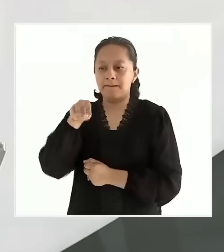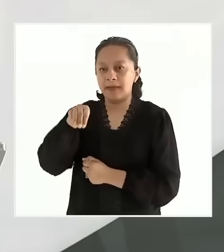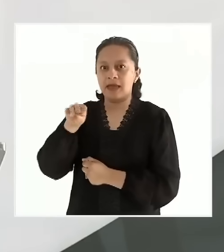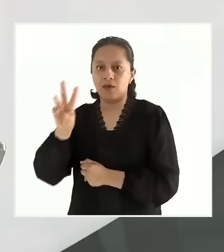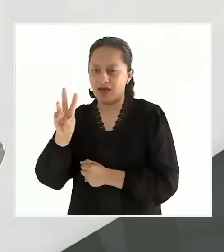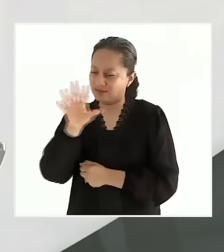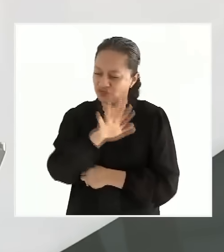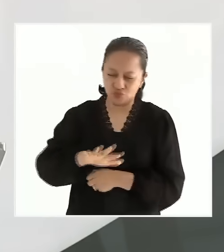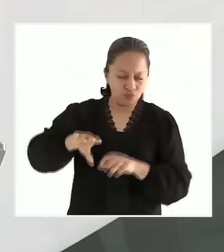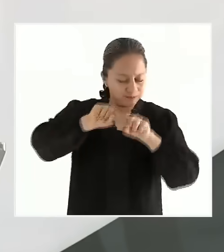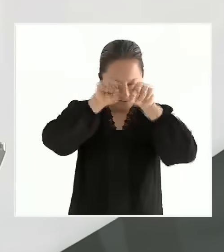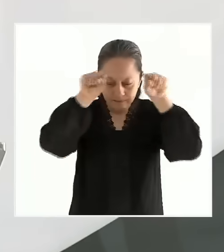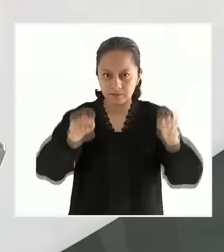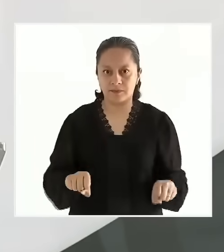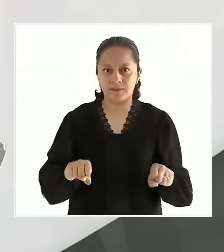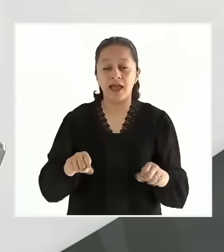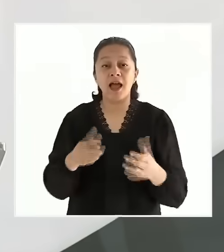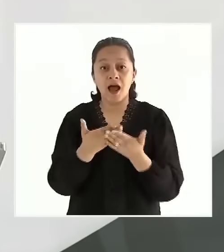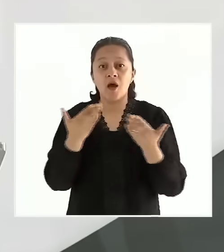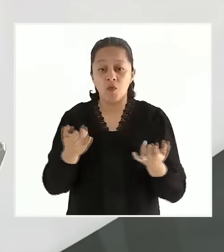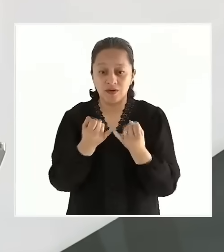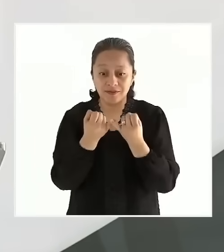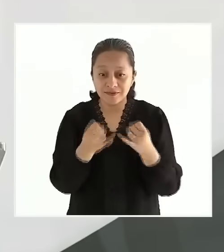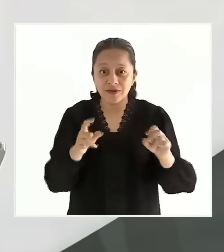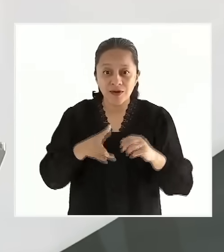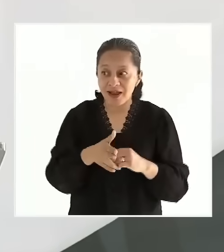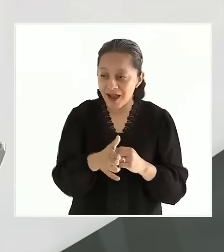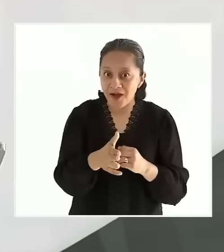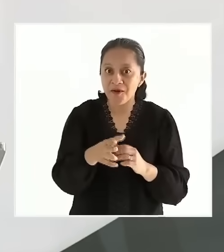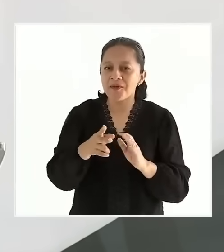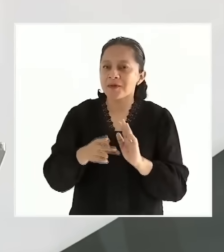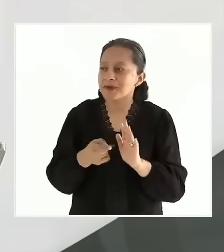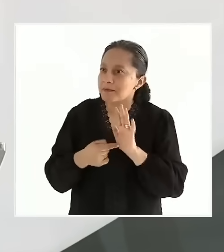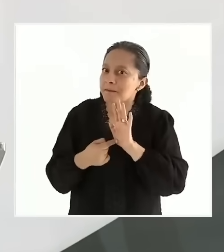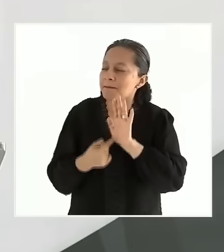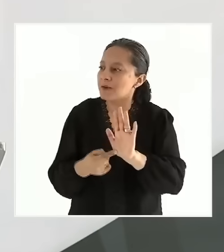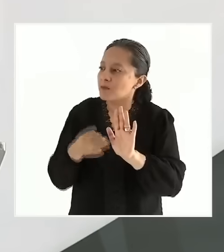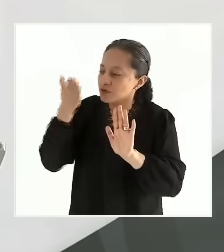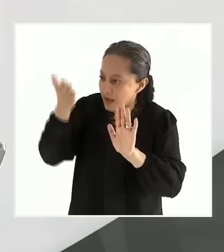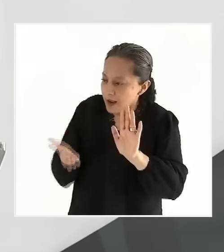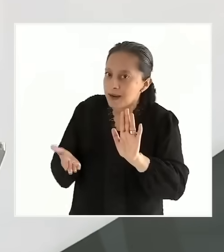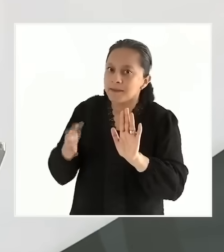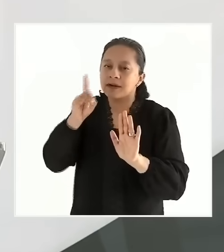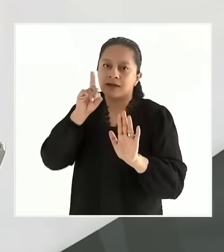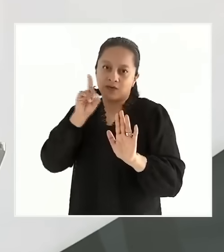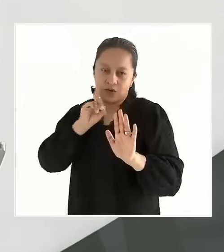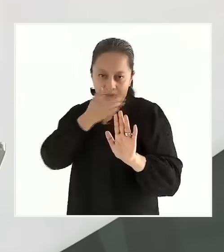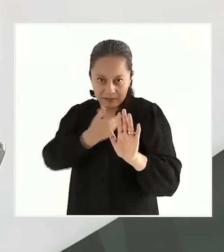Esta inauguración refleja el compromiso de la presidenta, compromiso con el pueblo construyendo